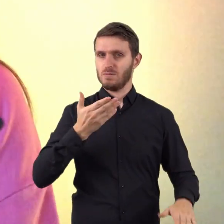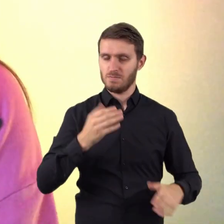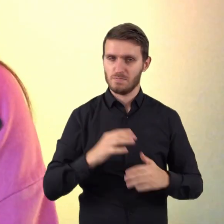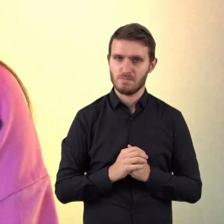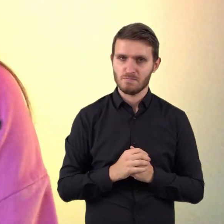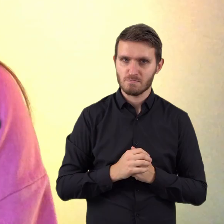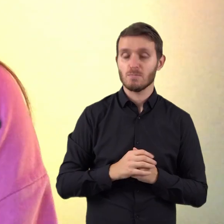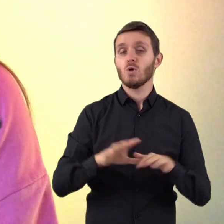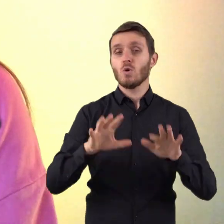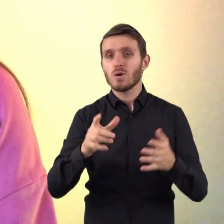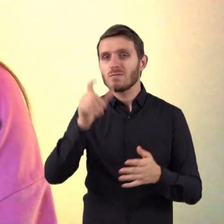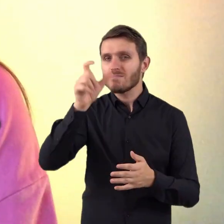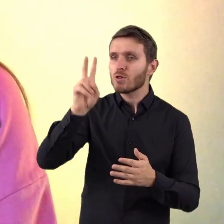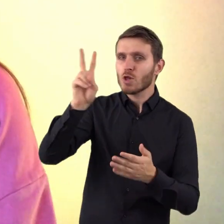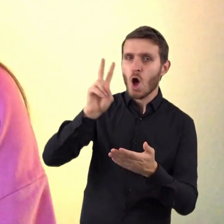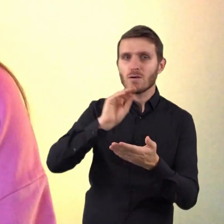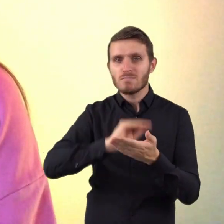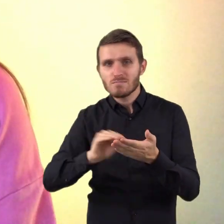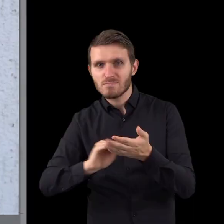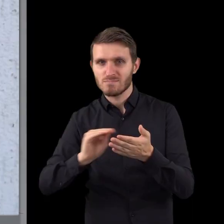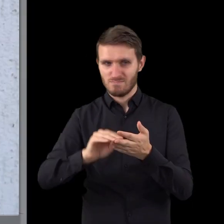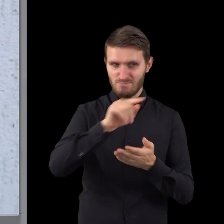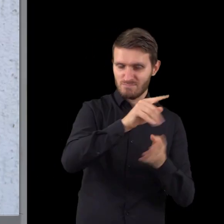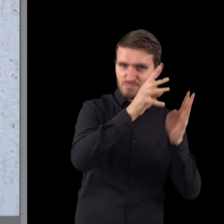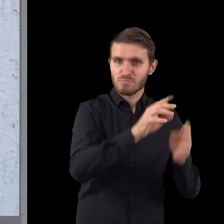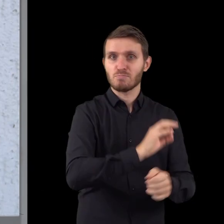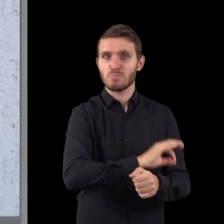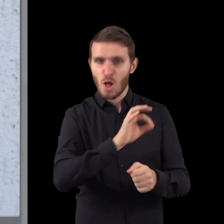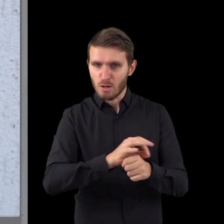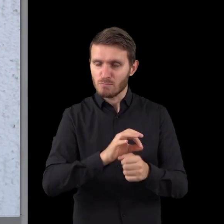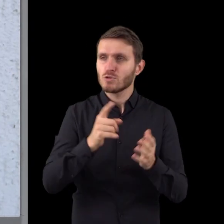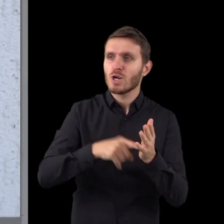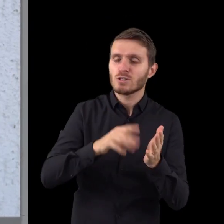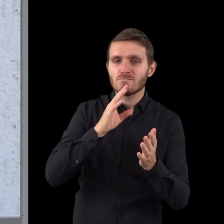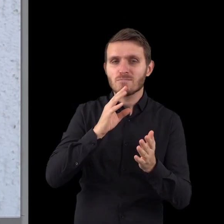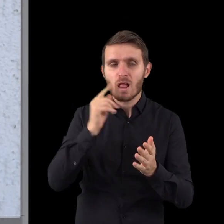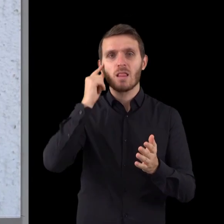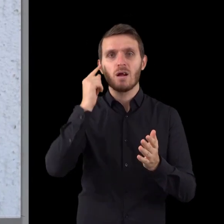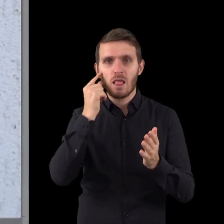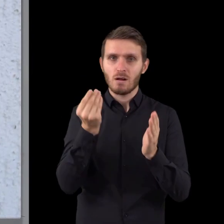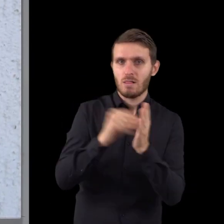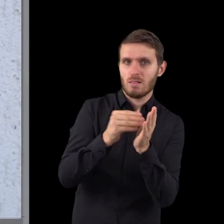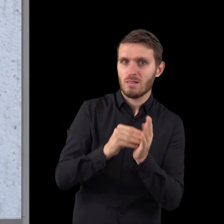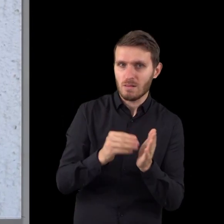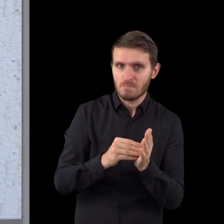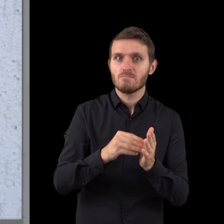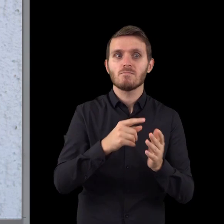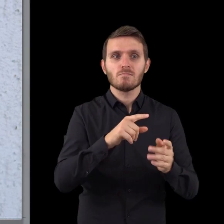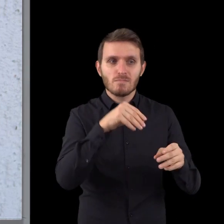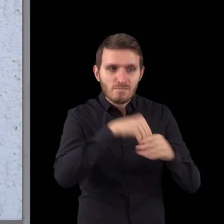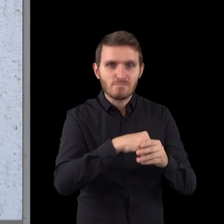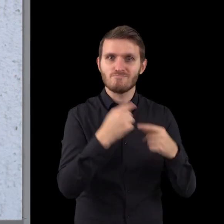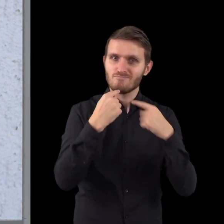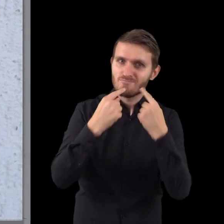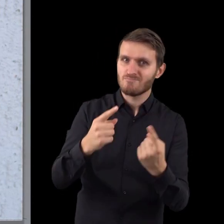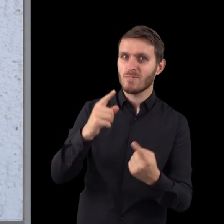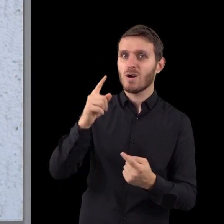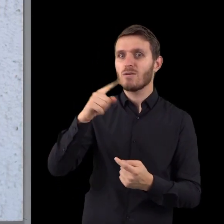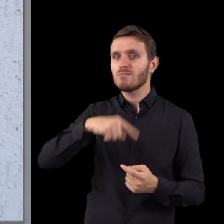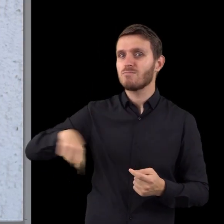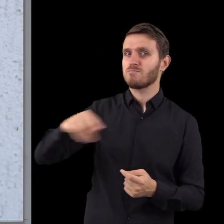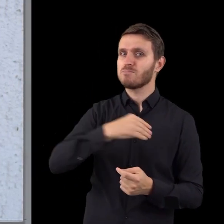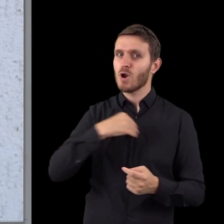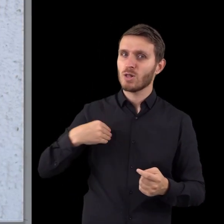Znaczy to, że osoby, które piszą o tym projekcie, często wspominają, że ujawnia on prowincjonalność Polaków